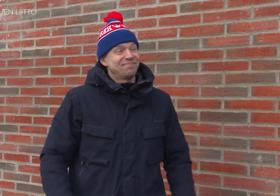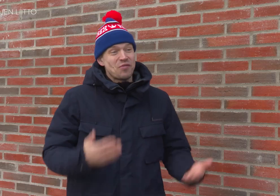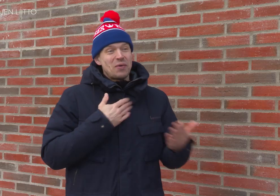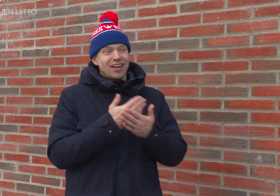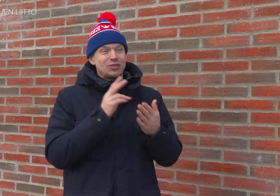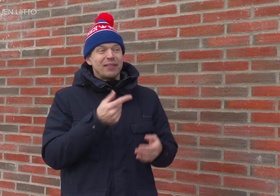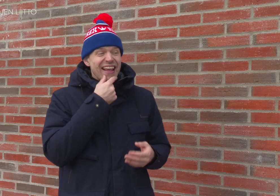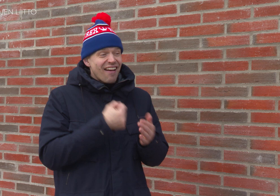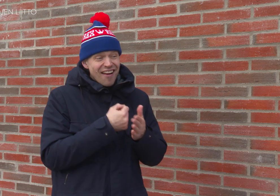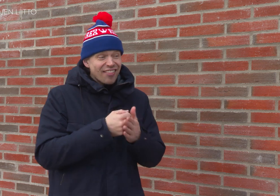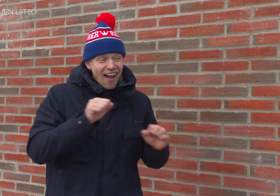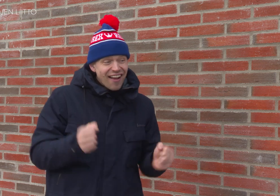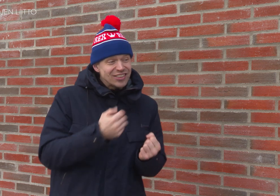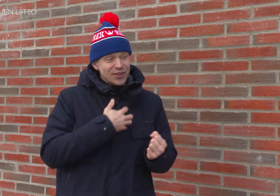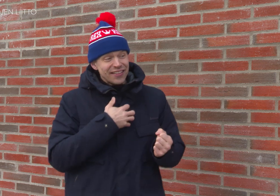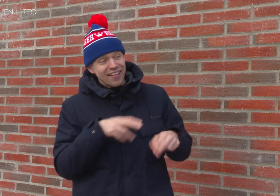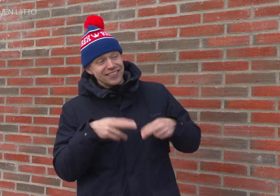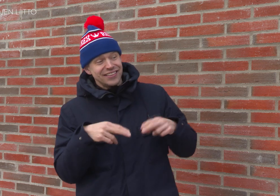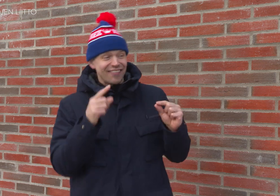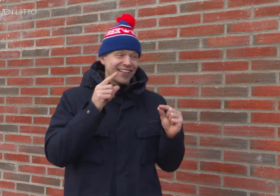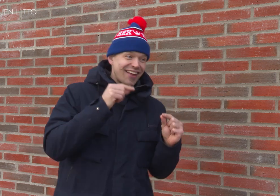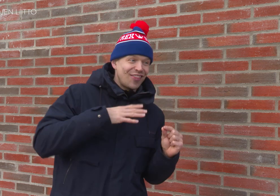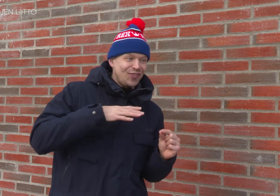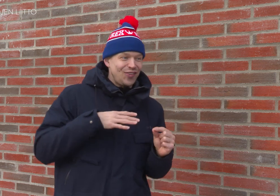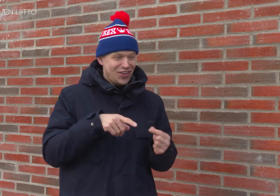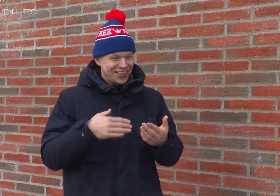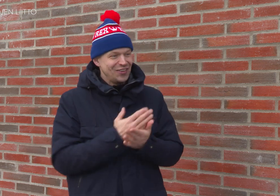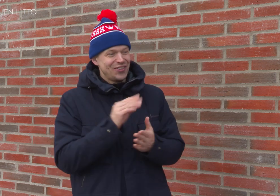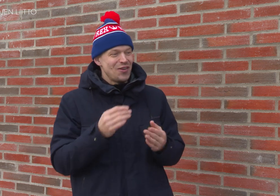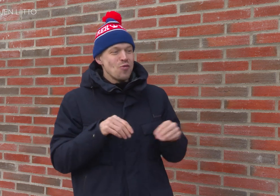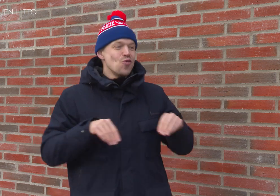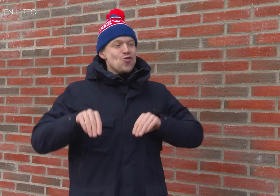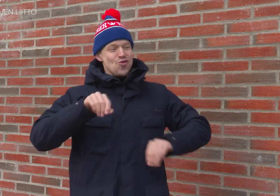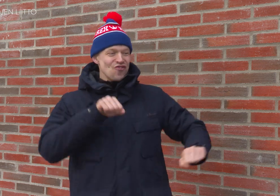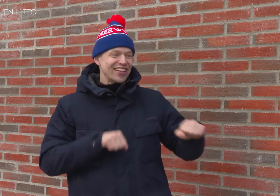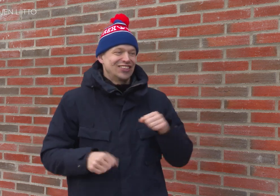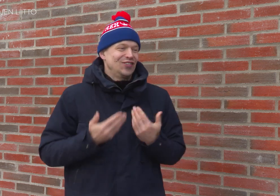Olen jo nuorempana yrittänyt hurmata tyttöjä tanssimalla, - joten sieltä ne liikkeet tulevat.